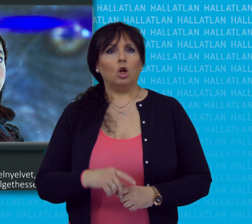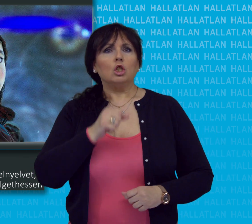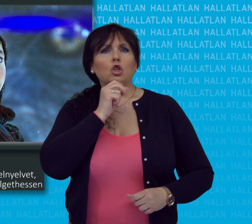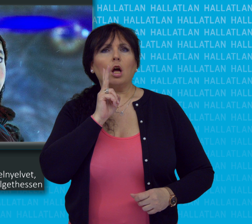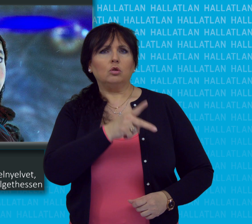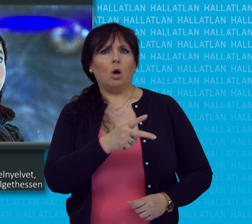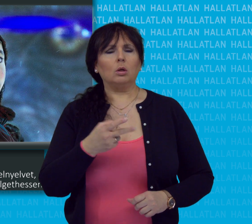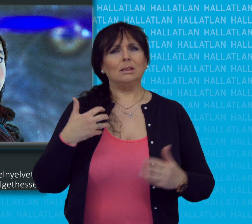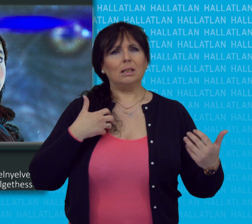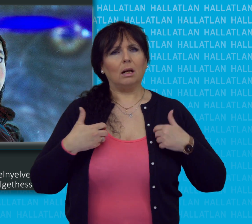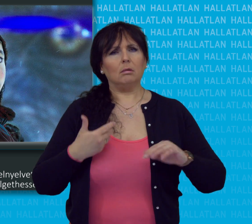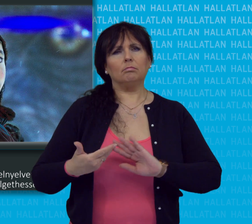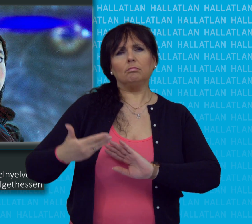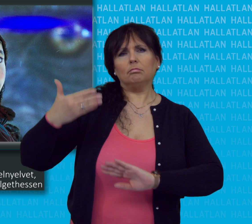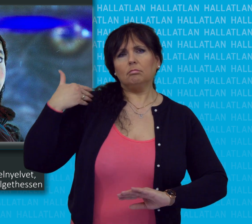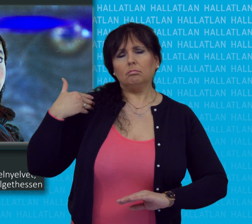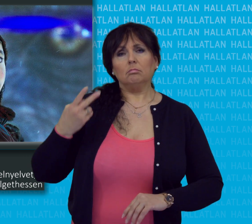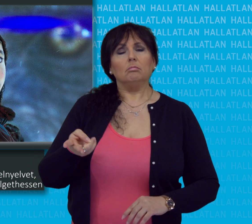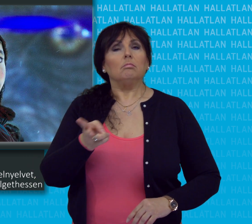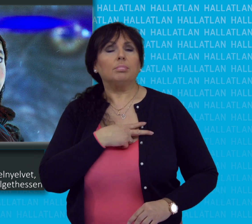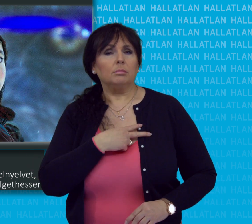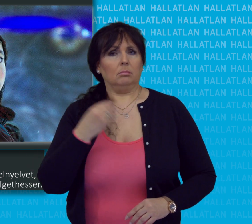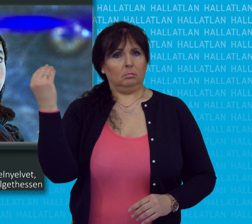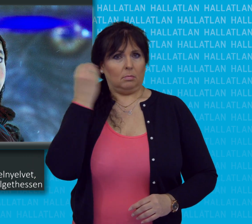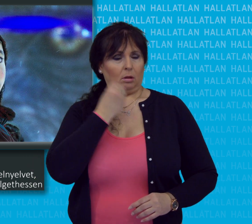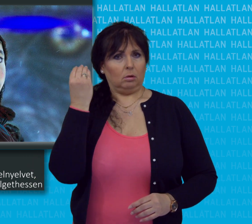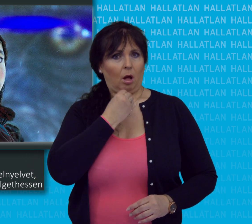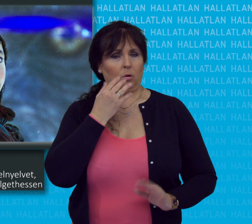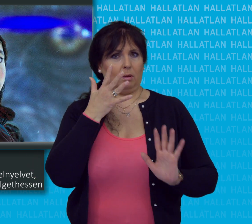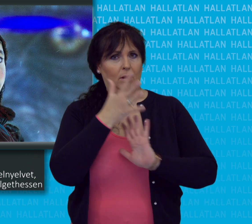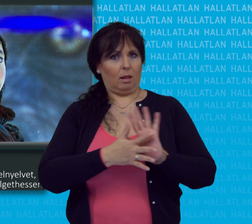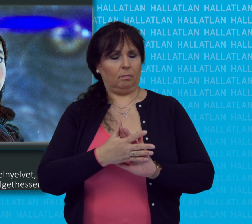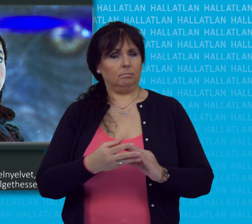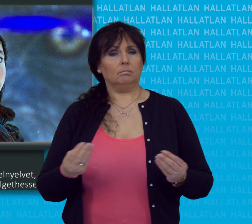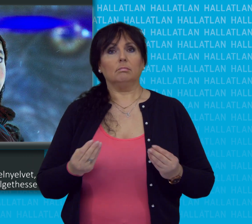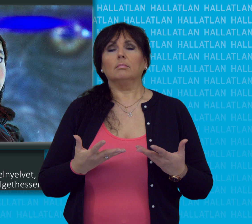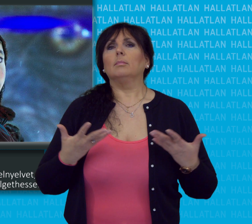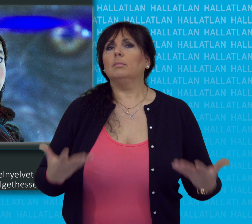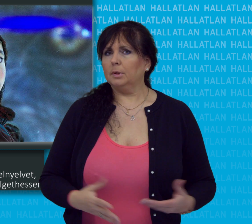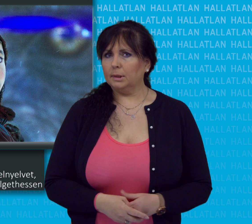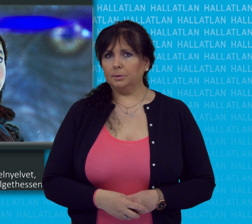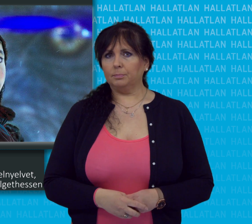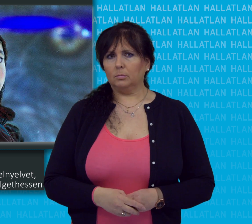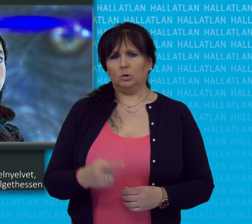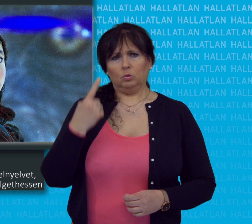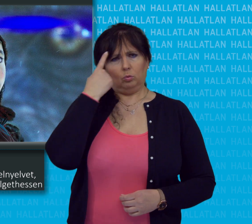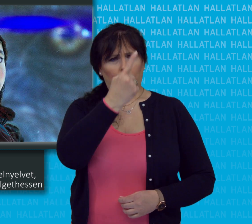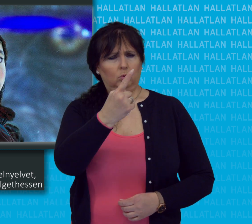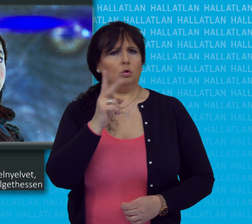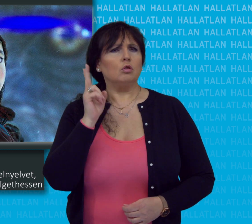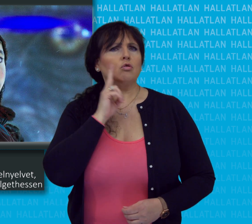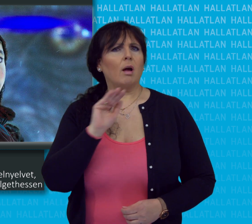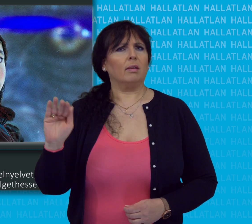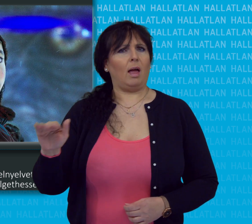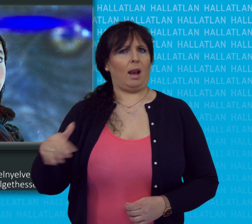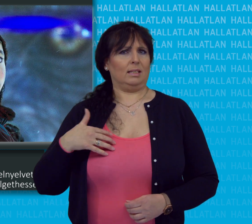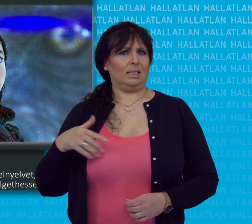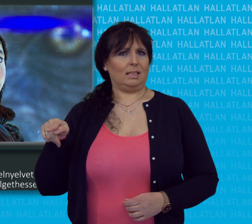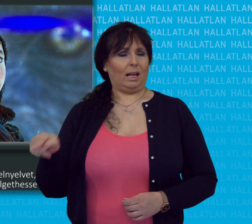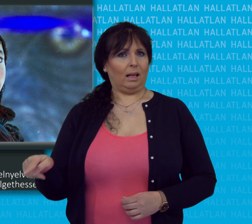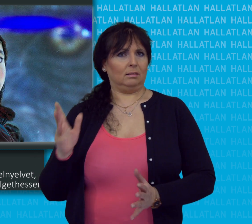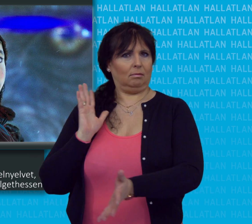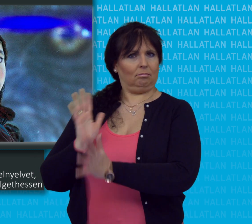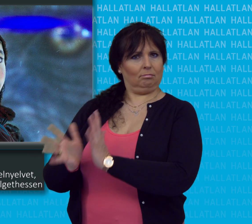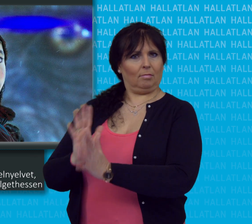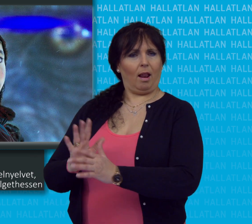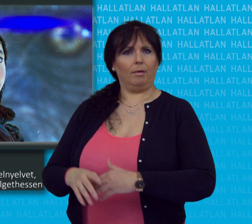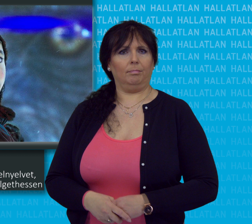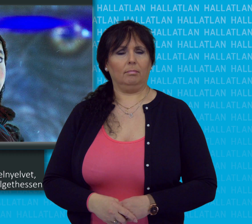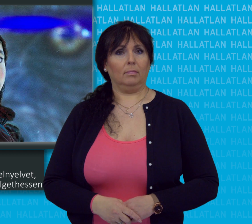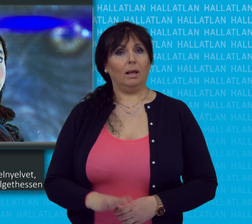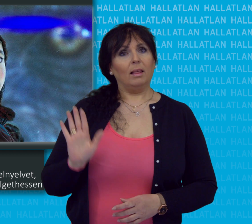Skarsgard pedig szintén megtanulta a nyelvet, hogy a gyerekszínésszel tudjon beszélgetni.